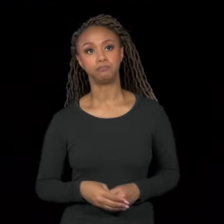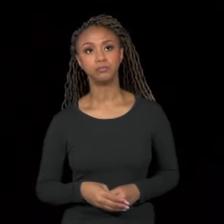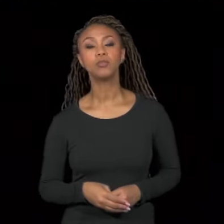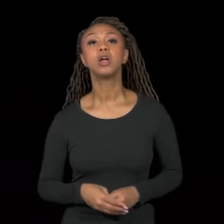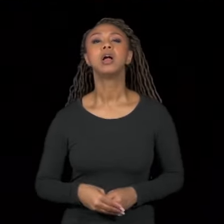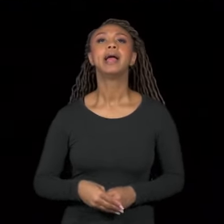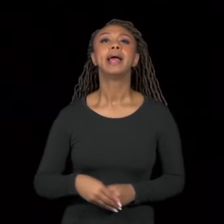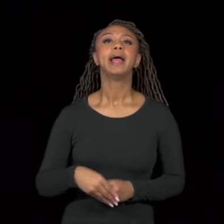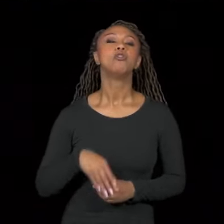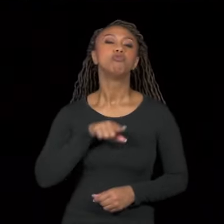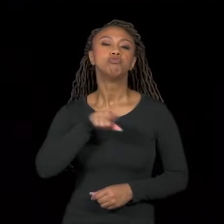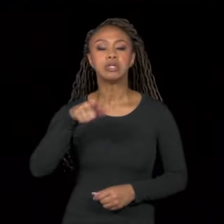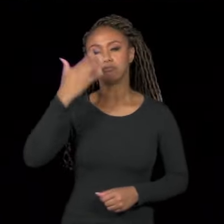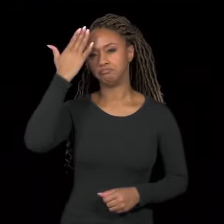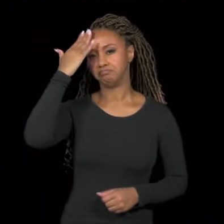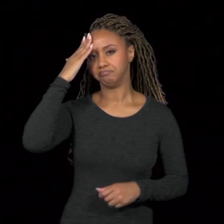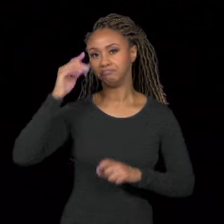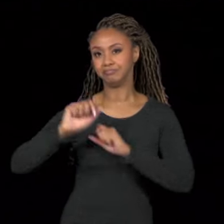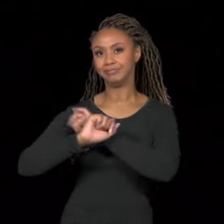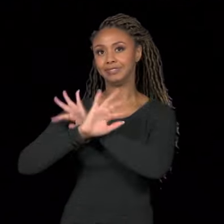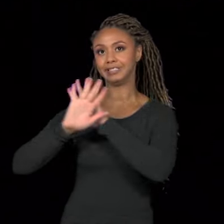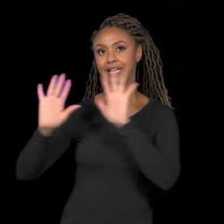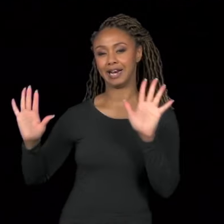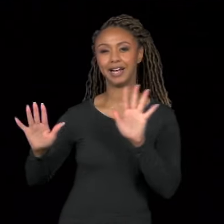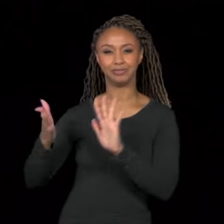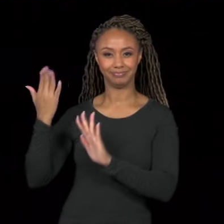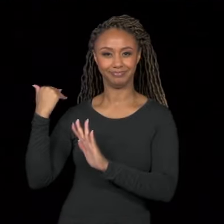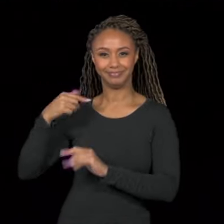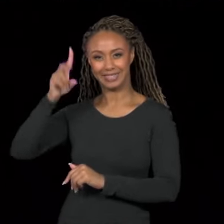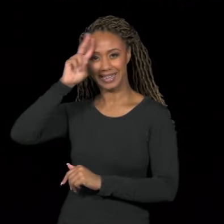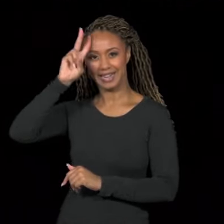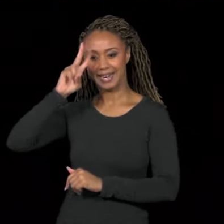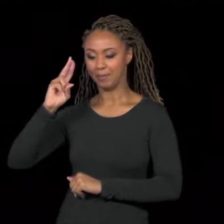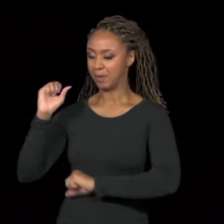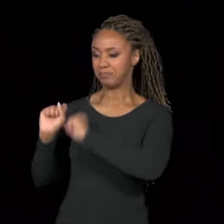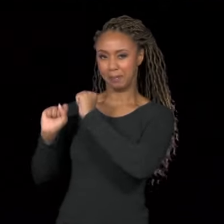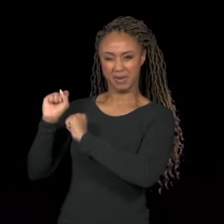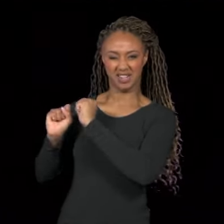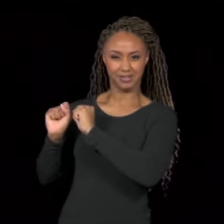GENTE ESTAVA TRATANDO DA QUESTÃO DA EMPRESA. ENTÃO PENSANDO NUMA EMPRESA, UM FUNCIONÁRIO